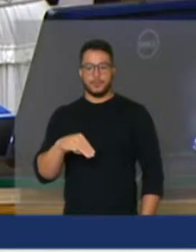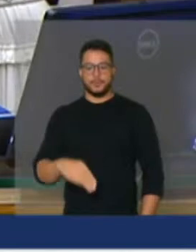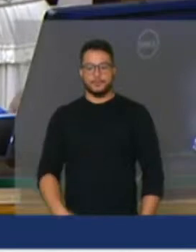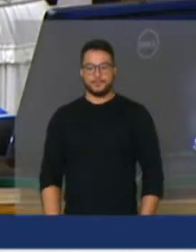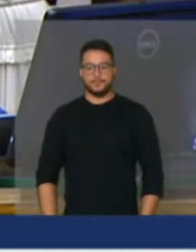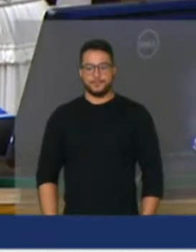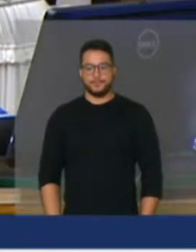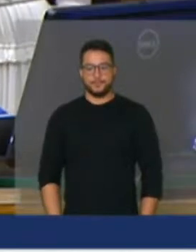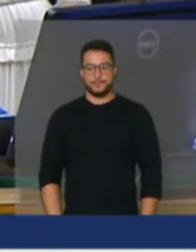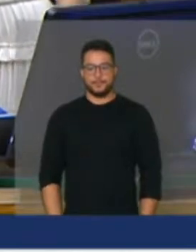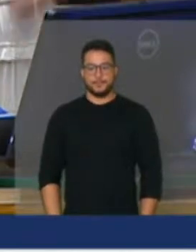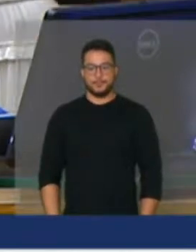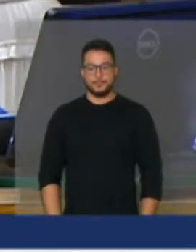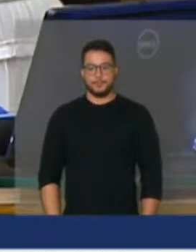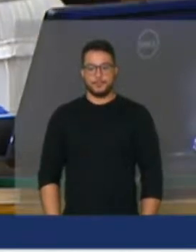DEPUTADO ZÉ AIRTON ESTÁ